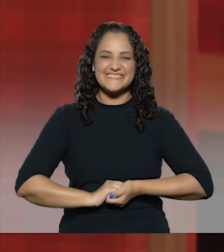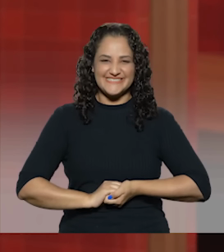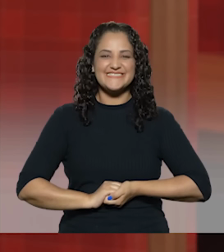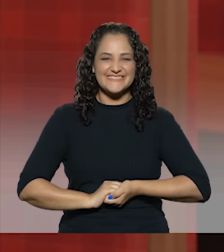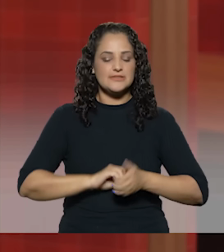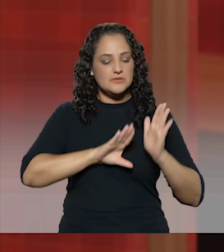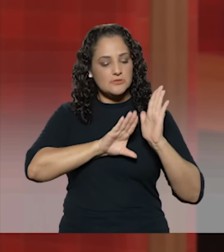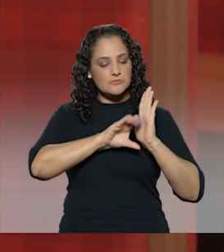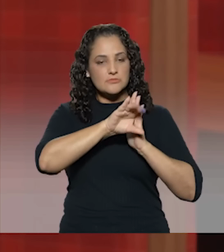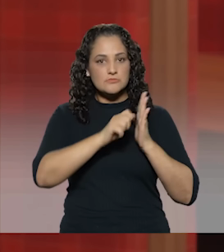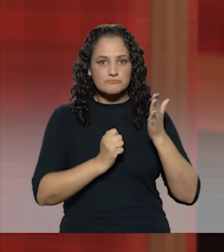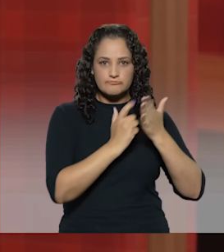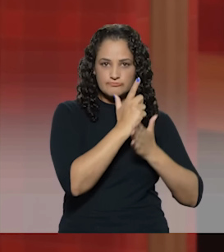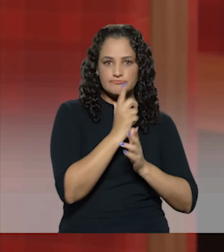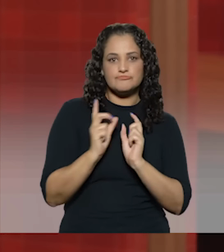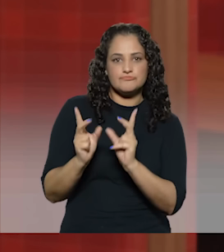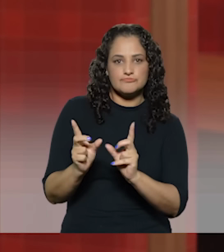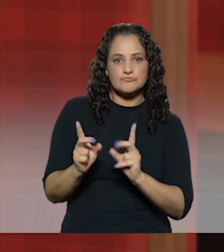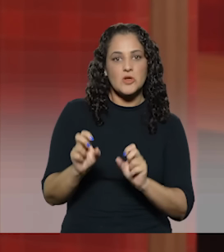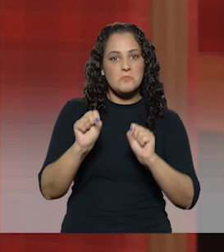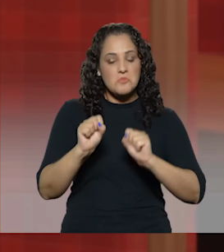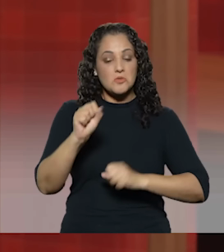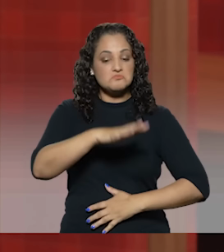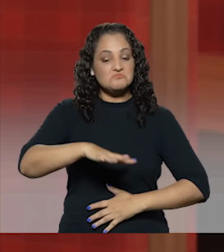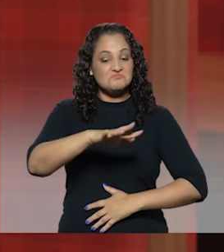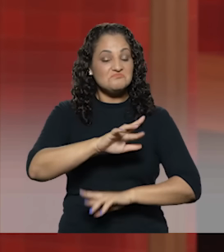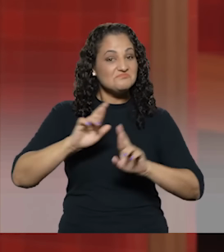As ações compradas e vendidas podem ser de setores diferentes,